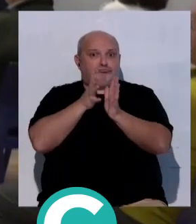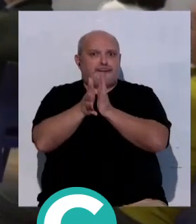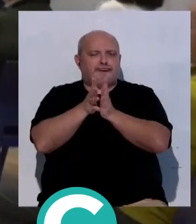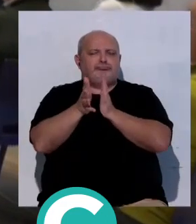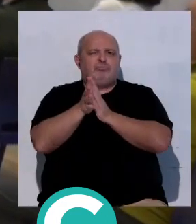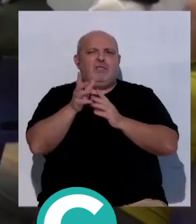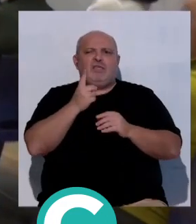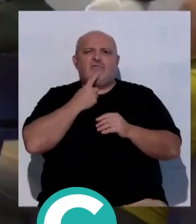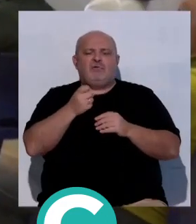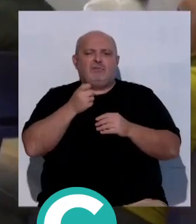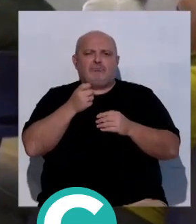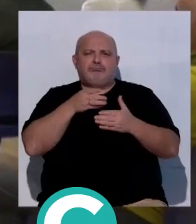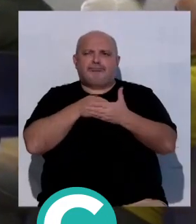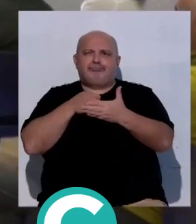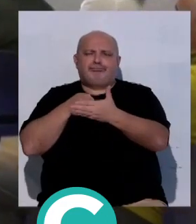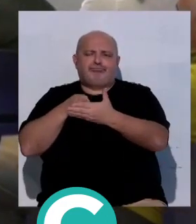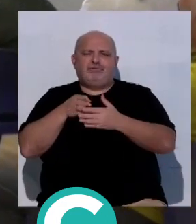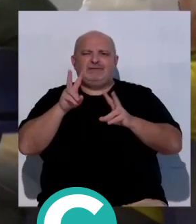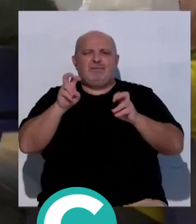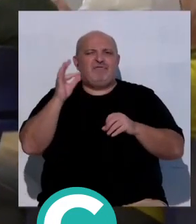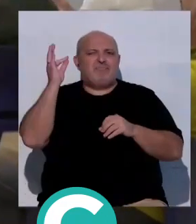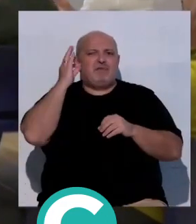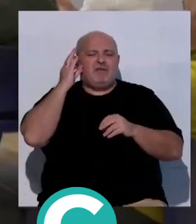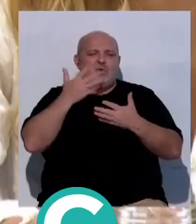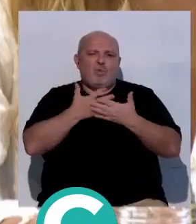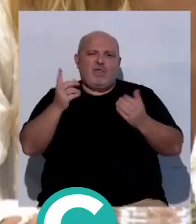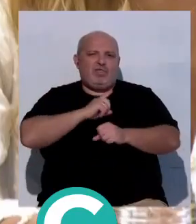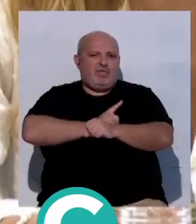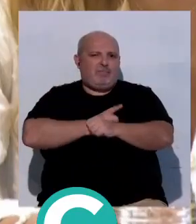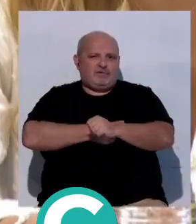las dificultades con las que se encuentra el género femenino en cualquier deporte además de